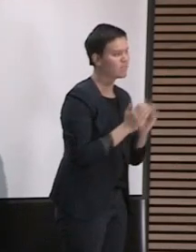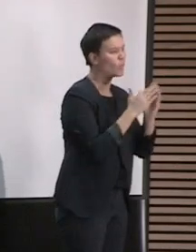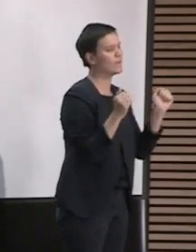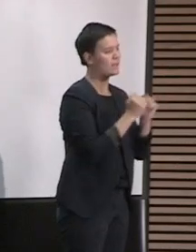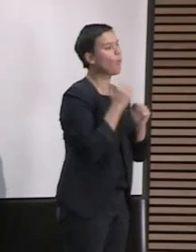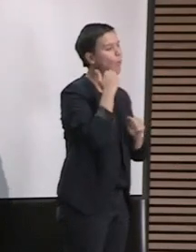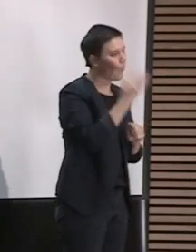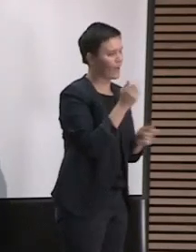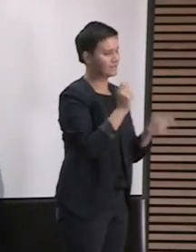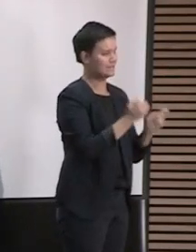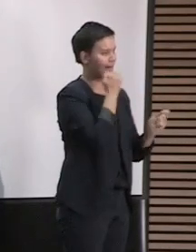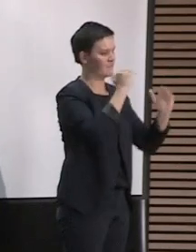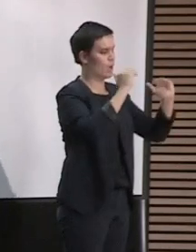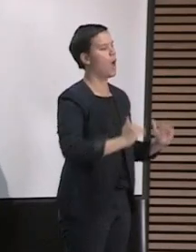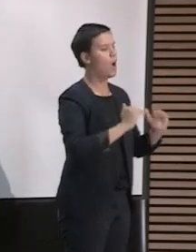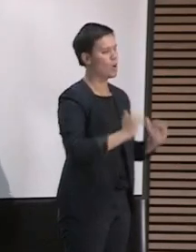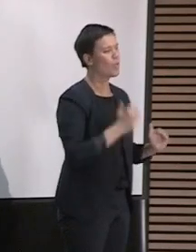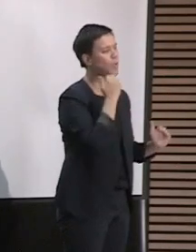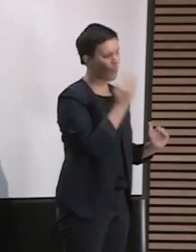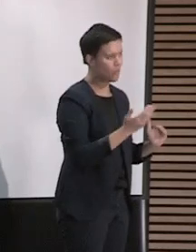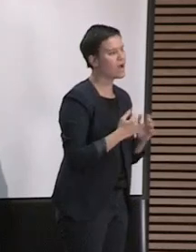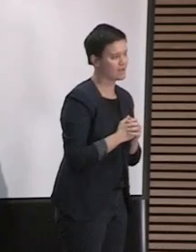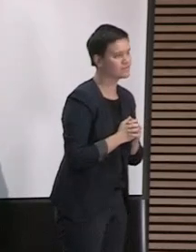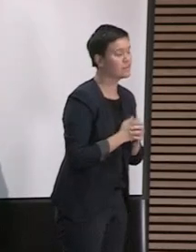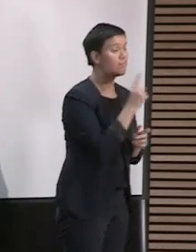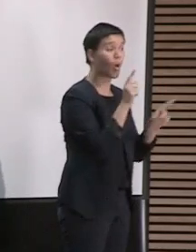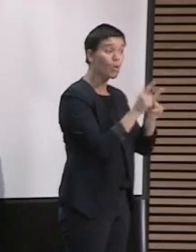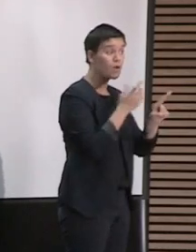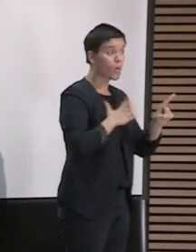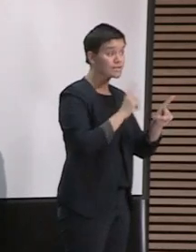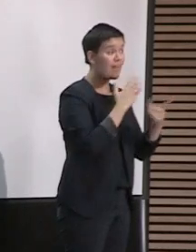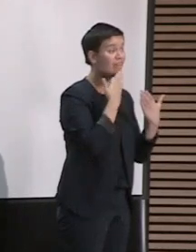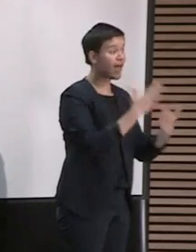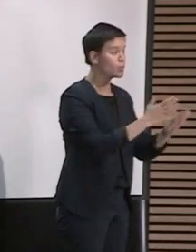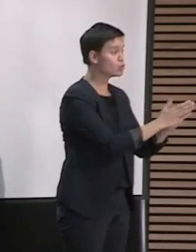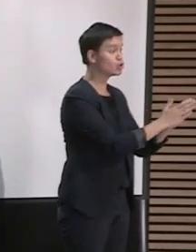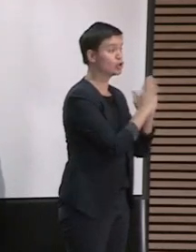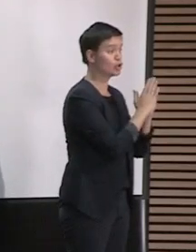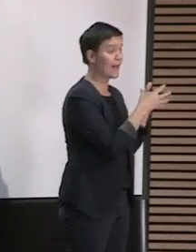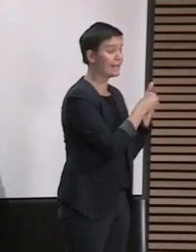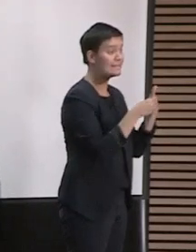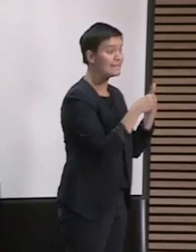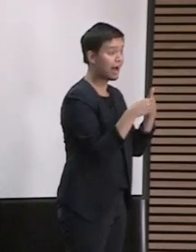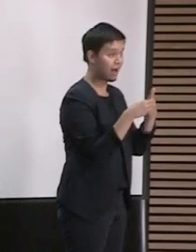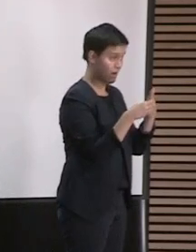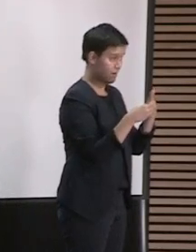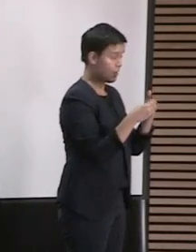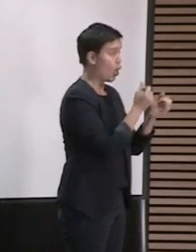wiki, e kite ana i te waa o te maturuturunga iho o nga nama